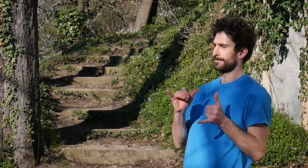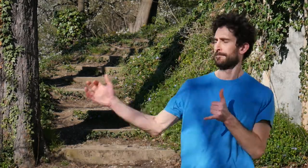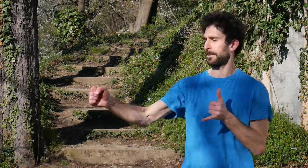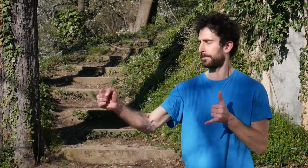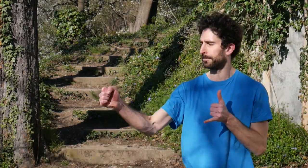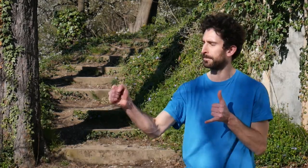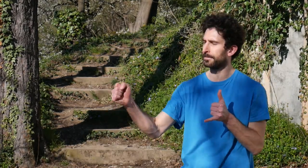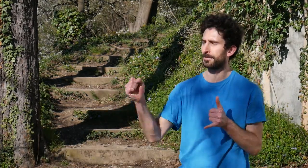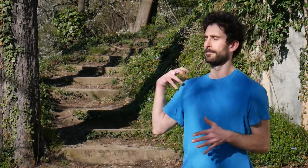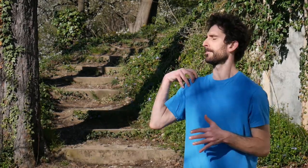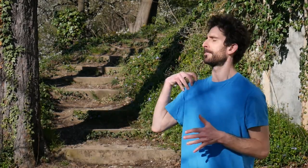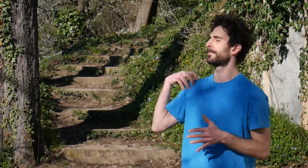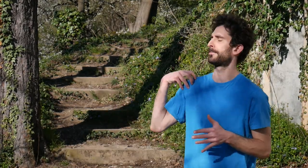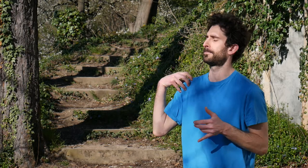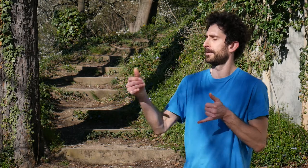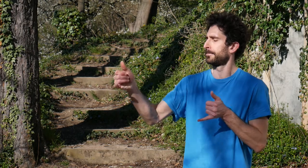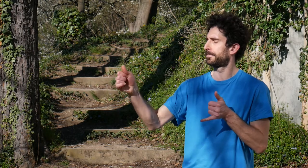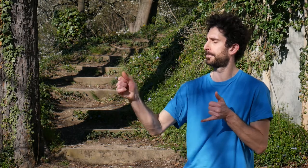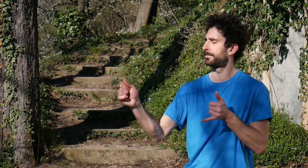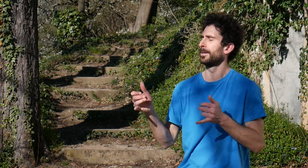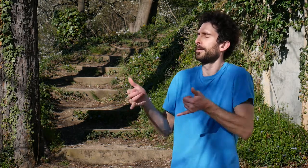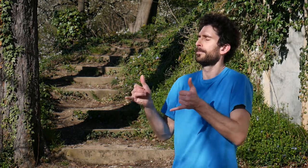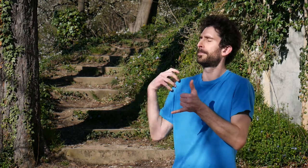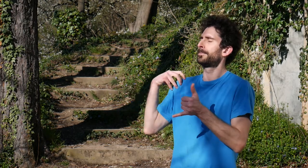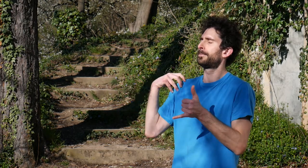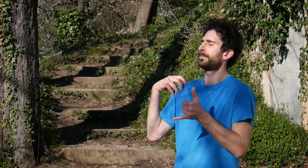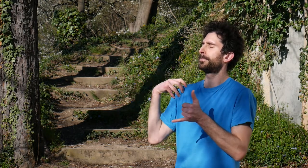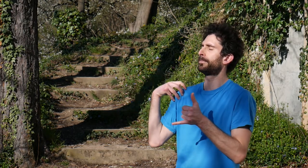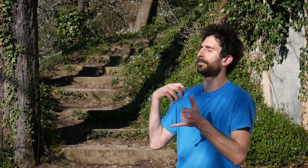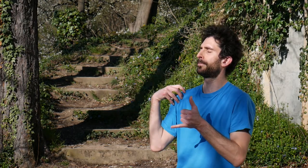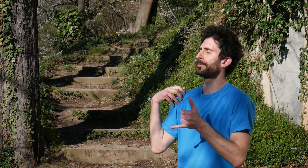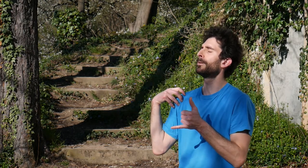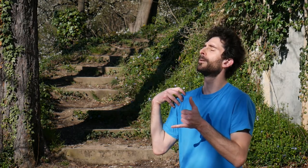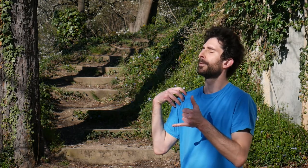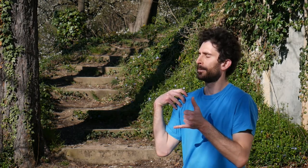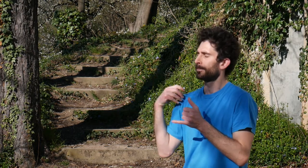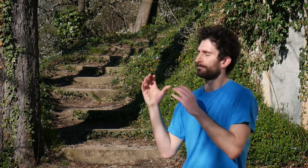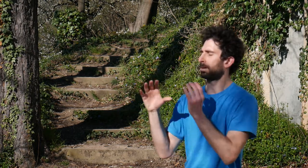Le bras la saisit et l'empêche de tomber. Il l'aide à s'asseoir